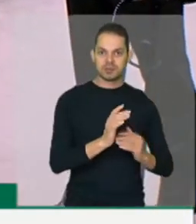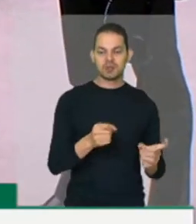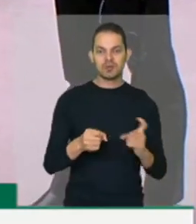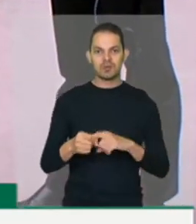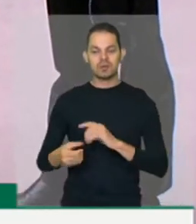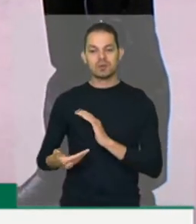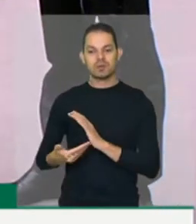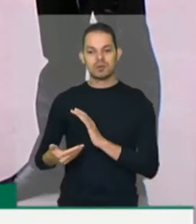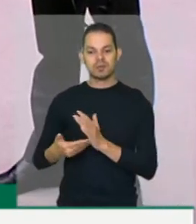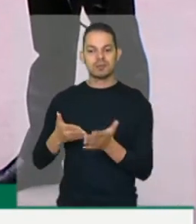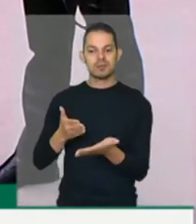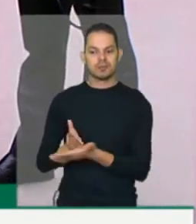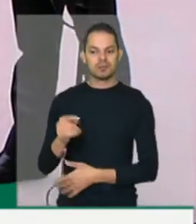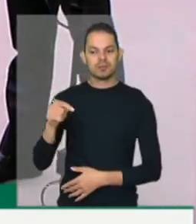REQUERIMENTO, A DEPUTADA